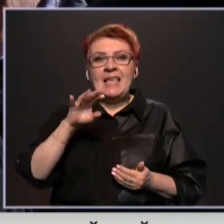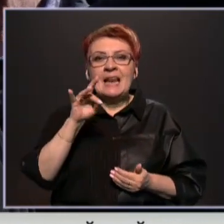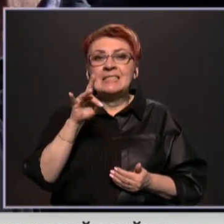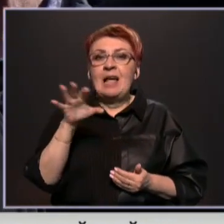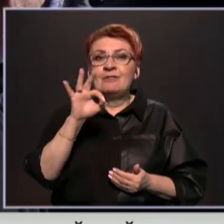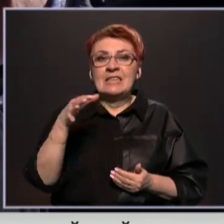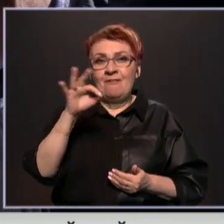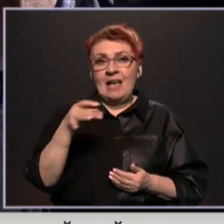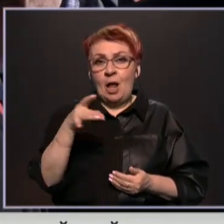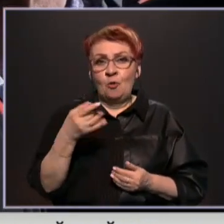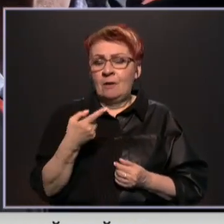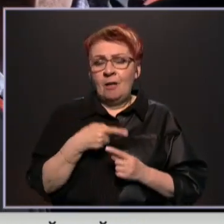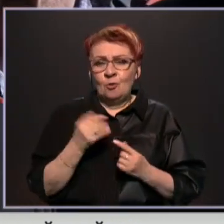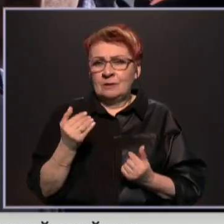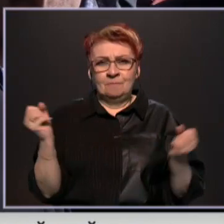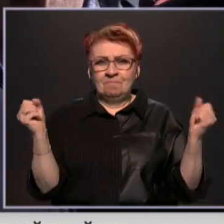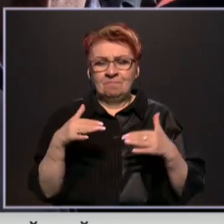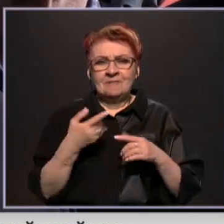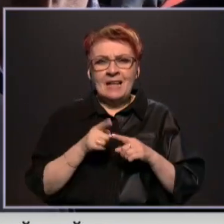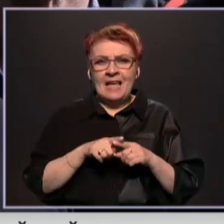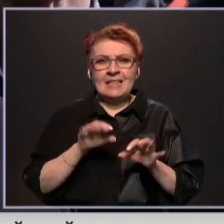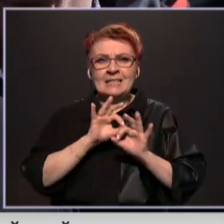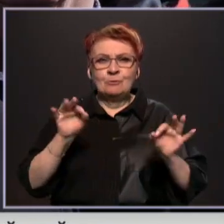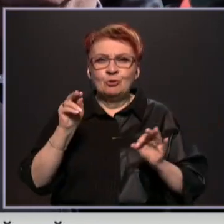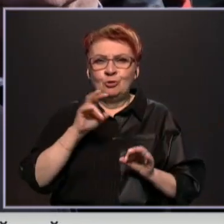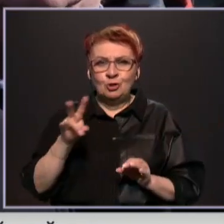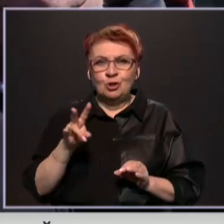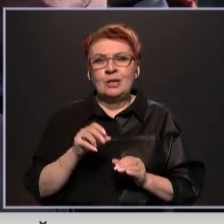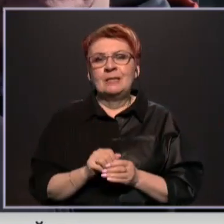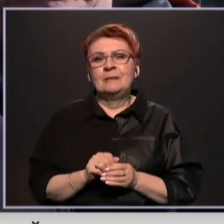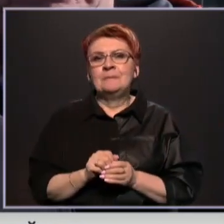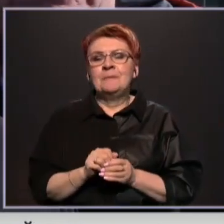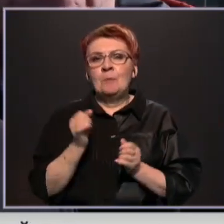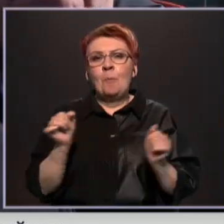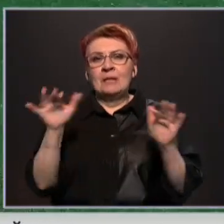собрались сегодня но этот замечательный чин по благословение которое мы сегодня совершили